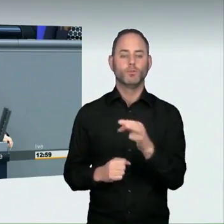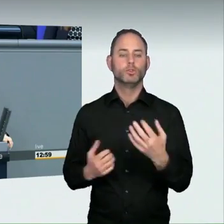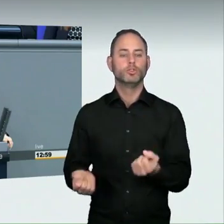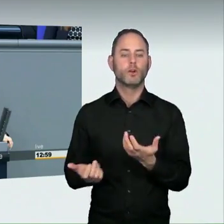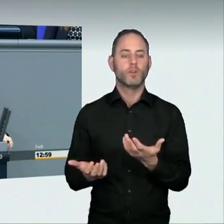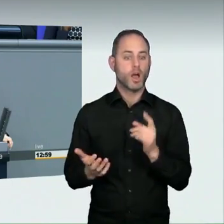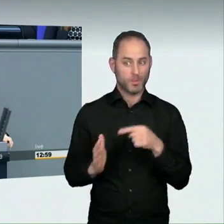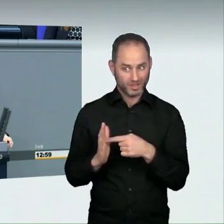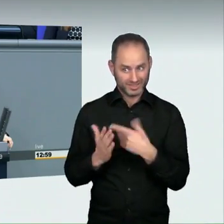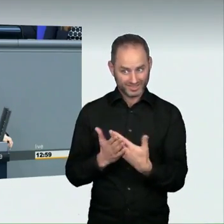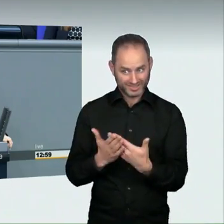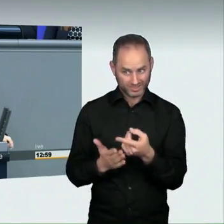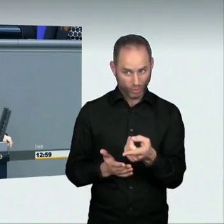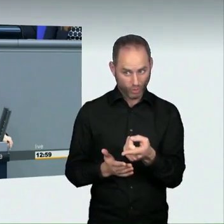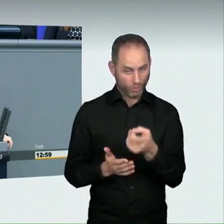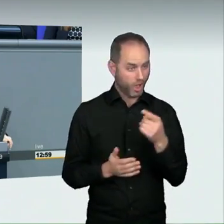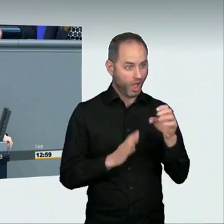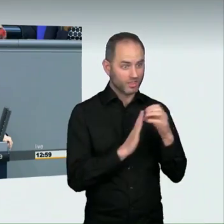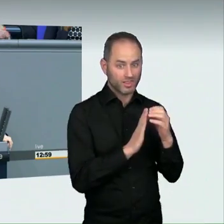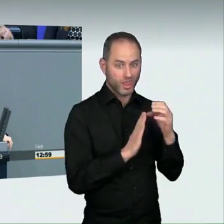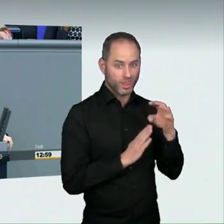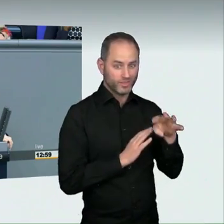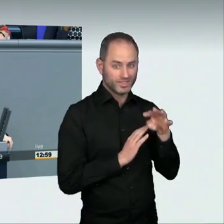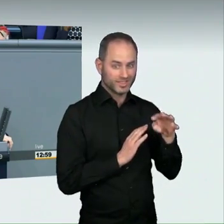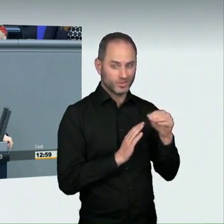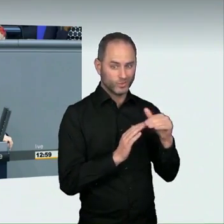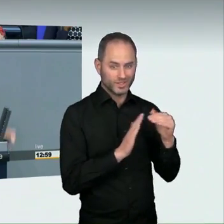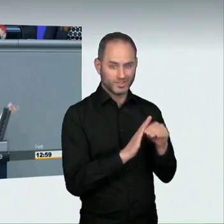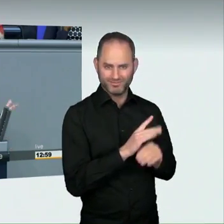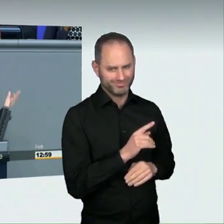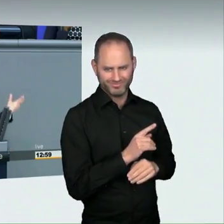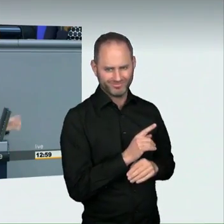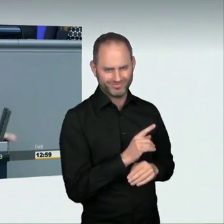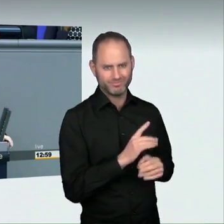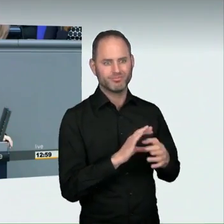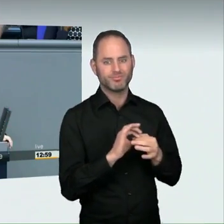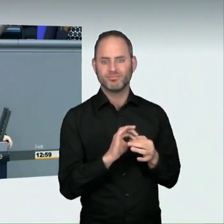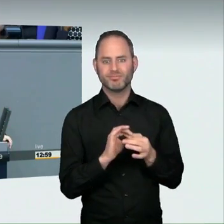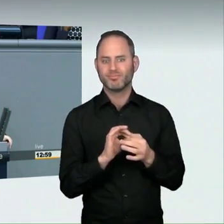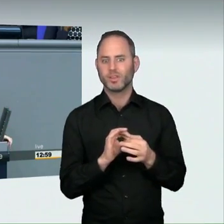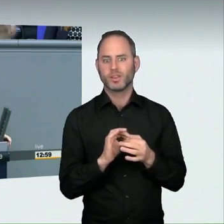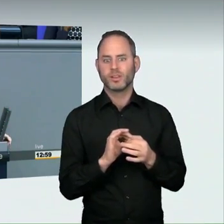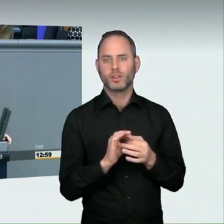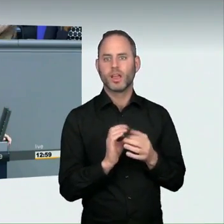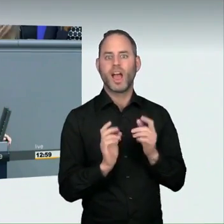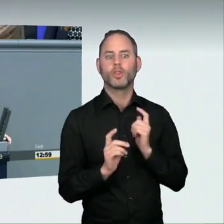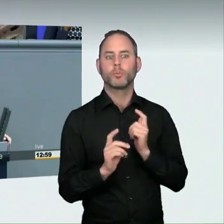Ich sage Ihnen: Wir kommen zu einer anderen Einschätzung. Die Mietpreisbremse wirkt für meine Begriffe, Herr Kollege Fechner, leider nicht.